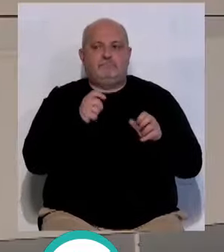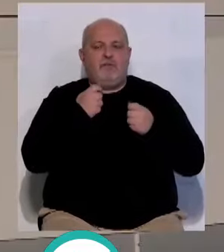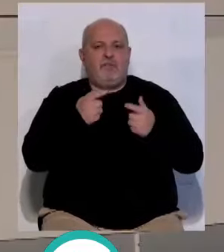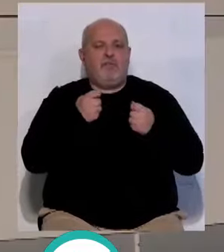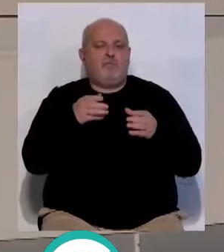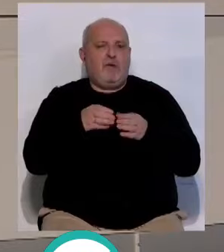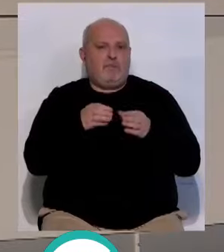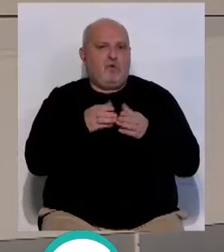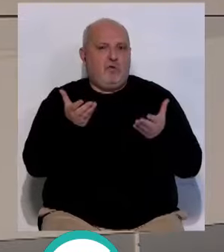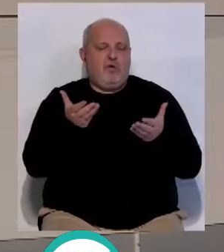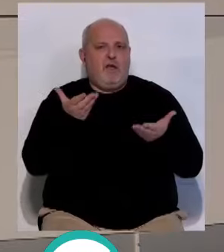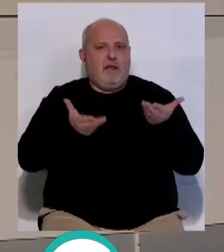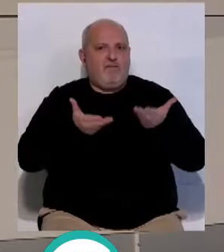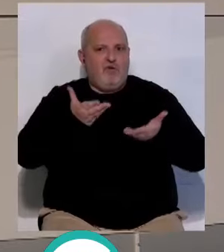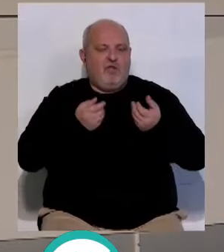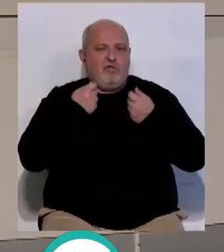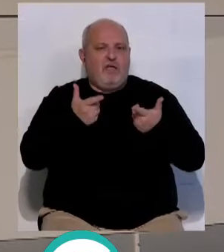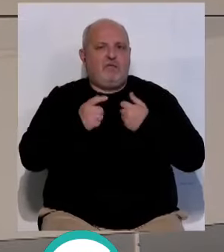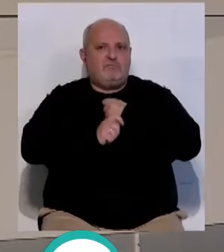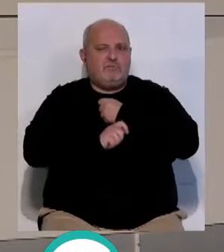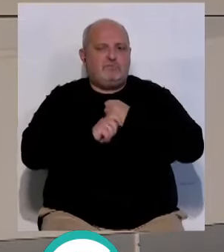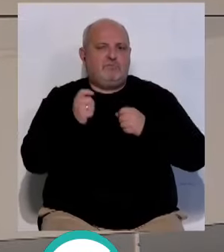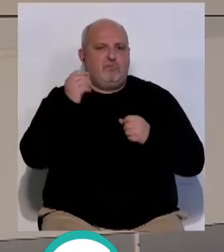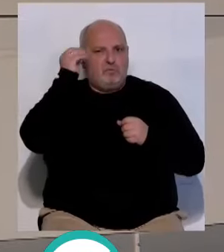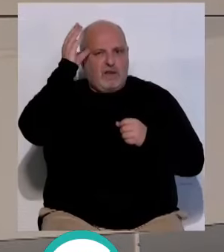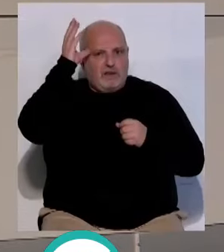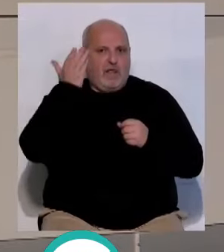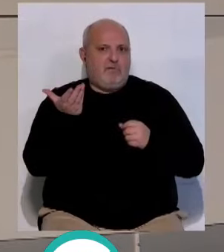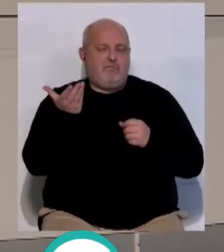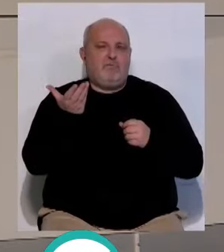equipo porque te aporta equilibrio tácticamente un jugador muy inteligente Yo creo que el Cádiz